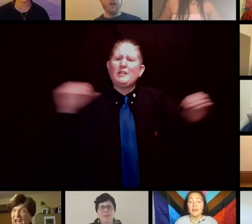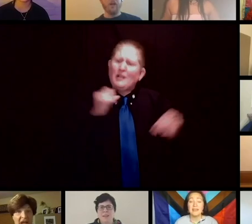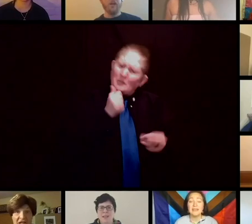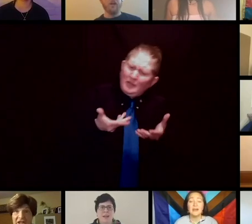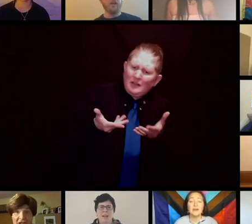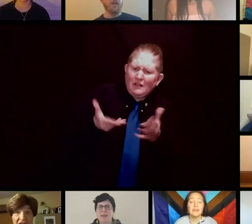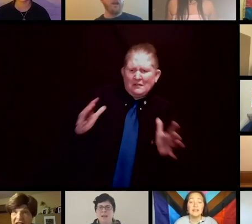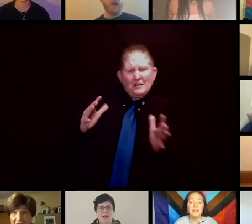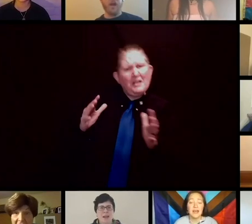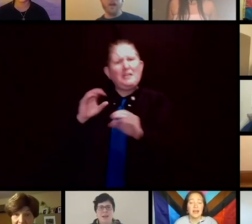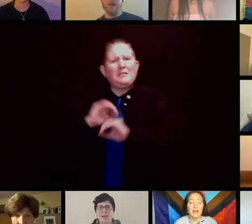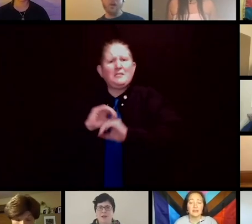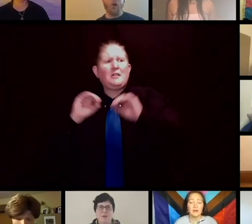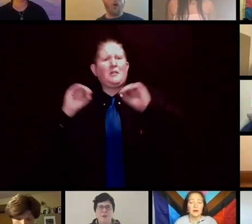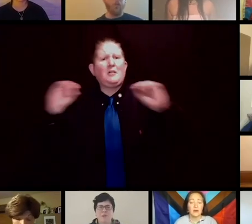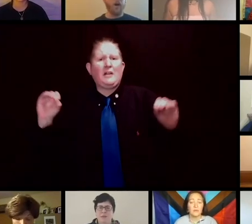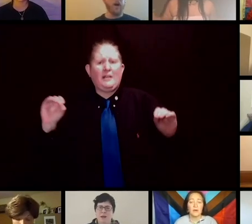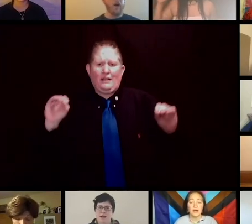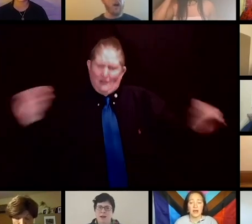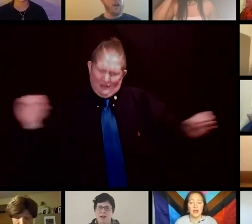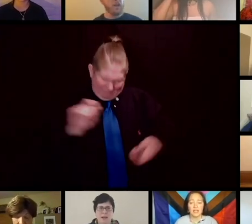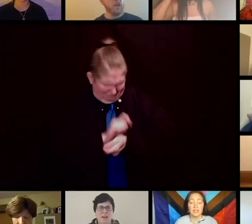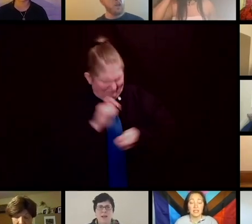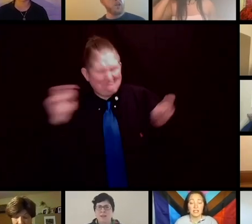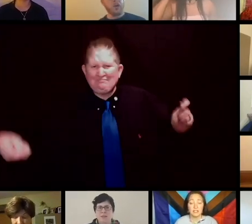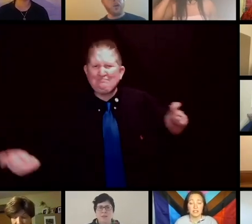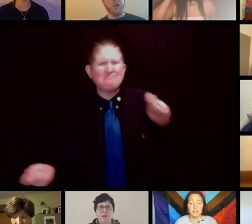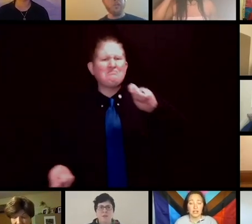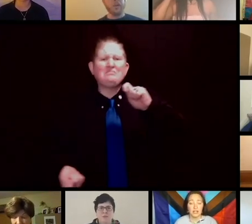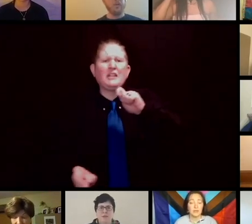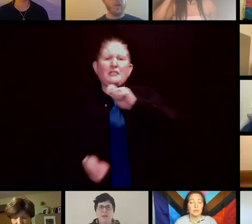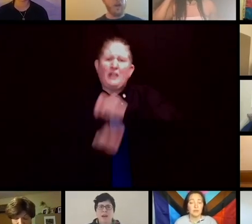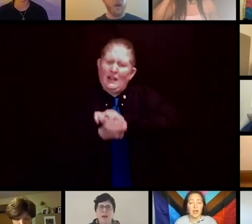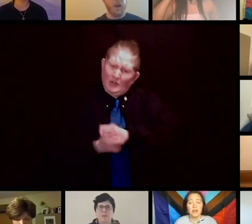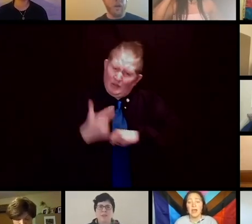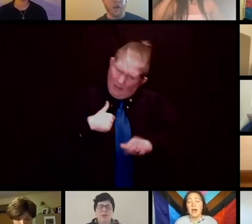No dejaré que nadie me cambie